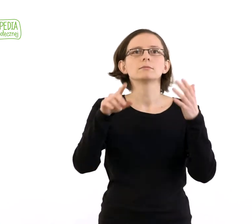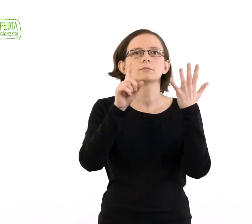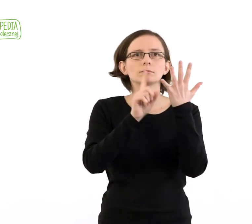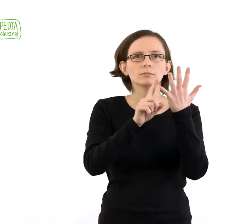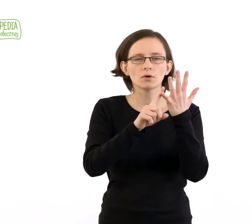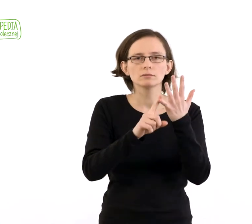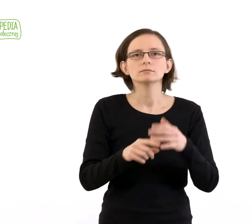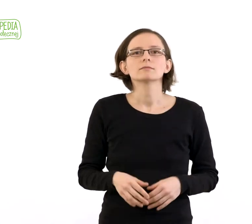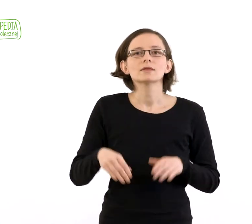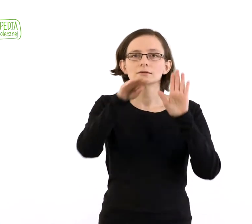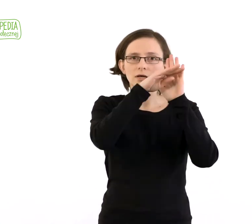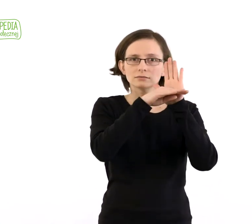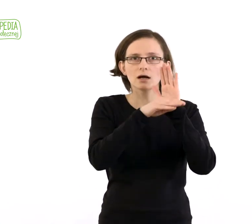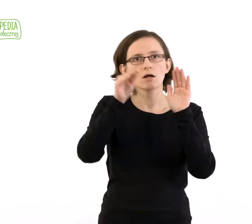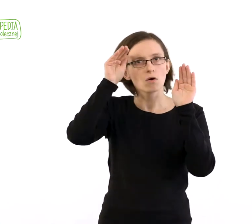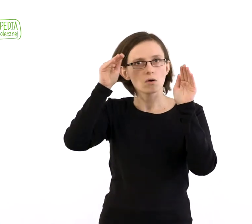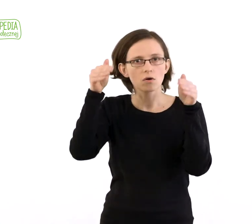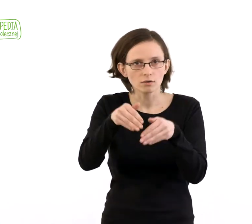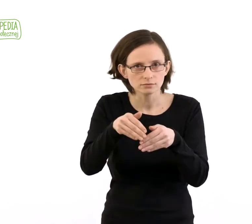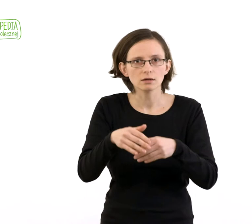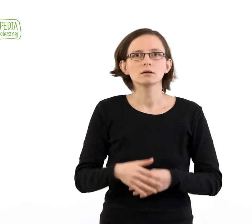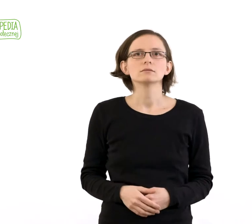5. Zasada koncentracji